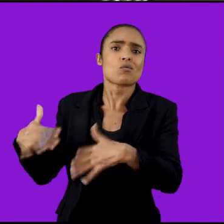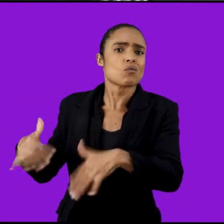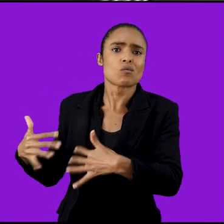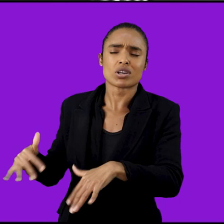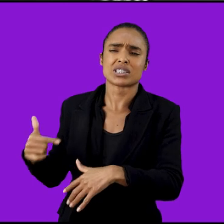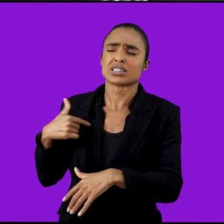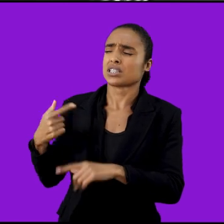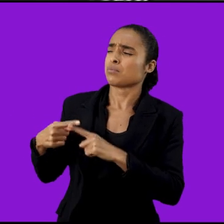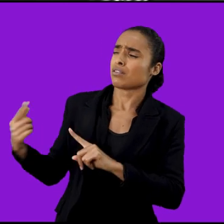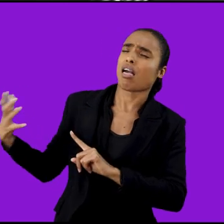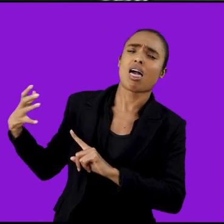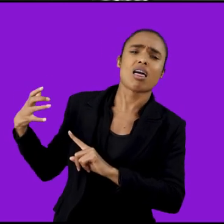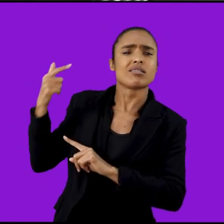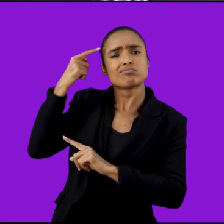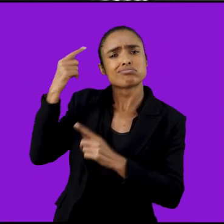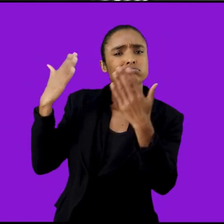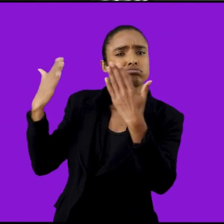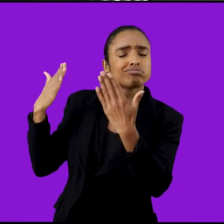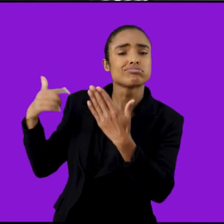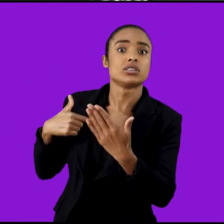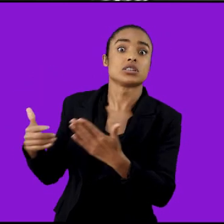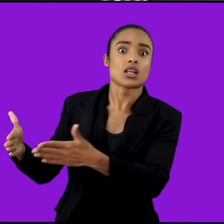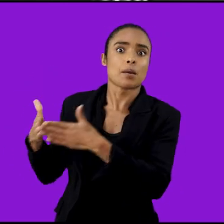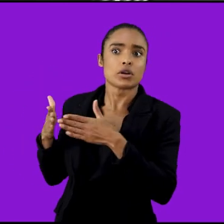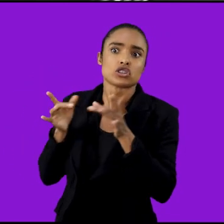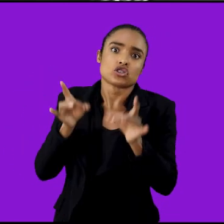aguentava mais, porque era muita pressão psicológica. E aí, eu fui pedir demissão.